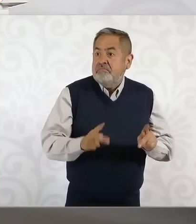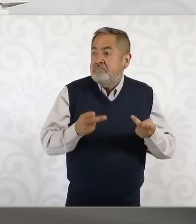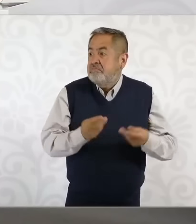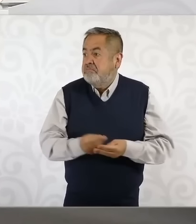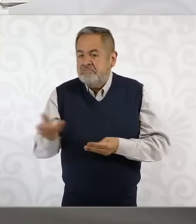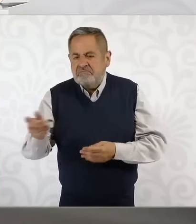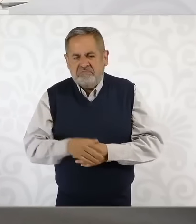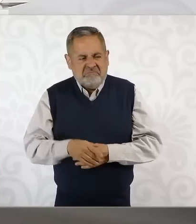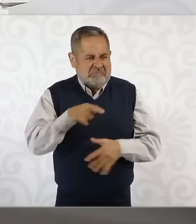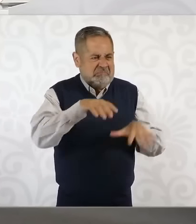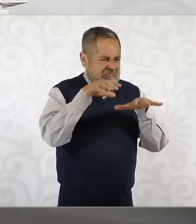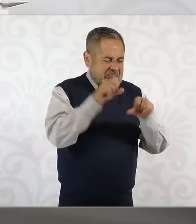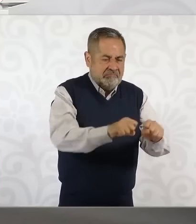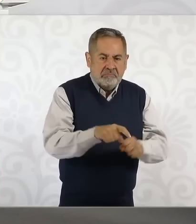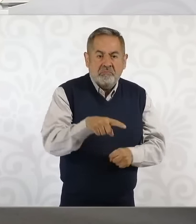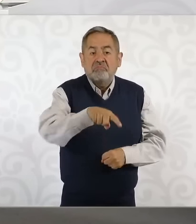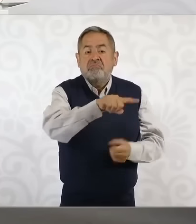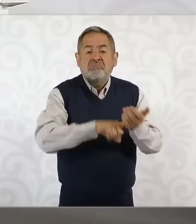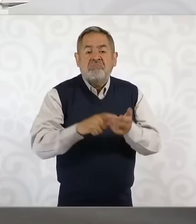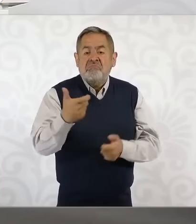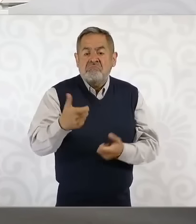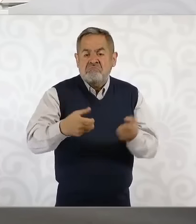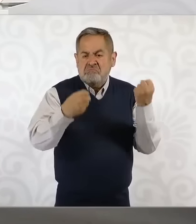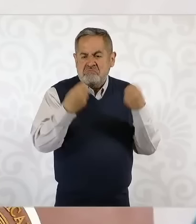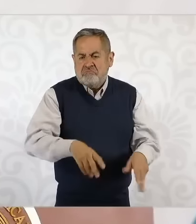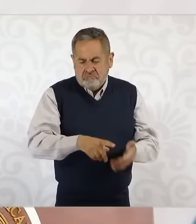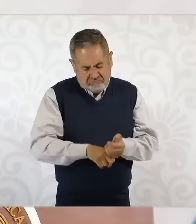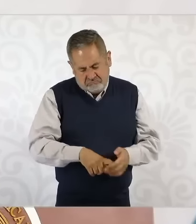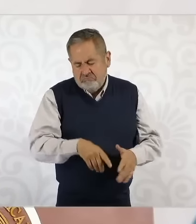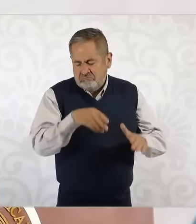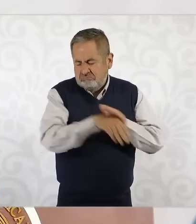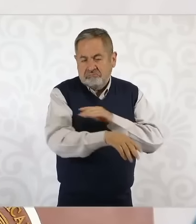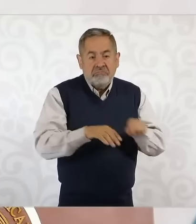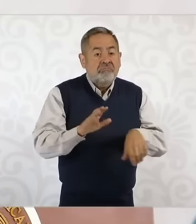de las organizaciones criminales dedicadas al tráfico internacional de narcóticos.